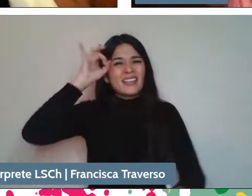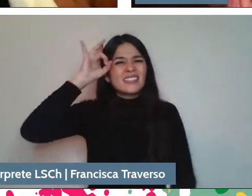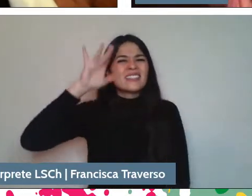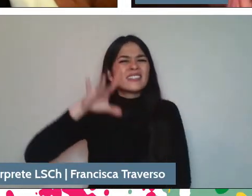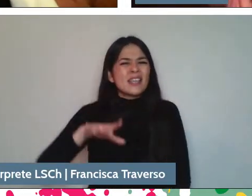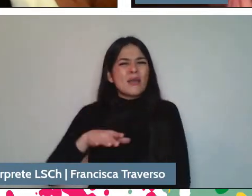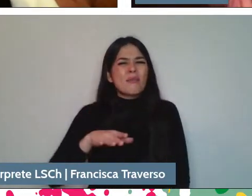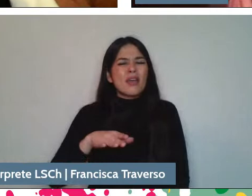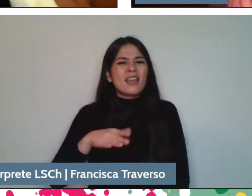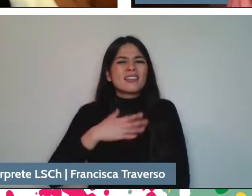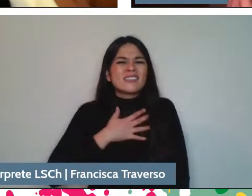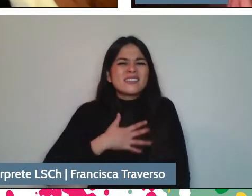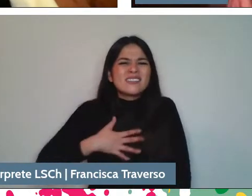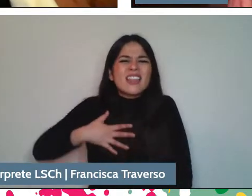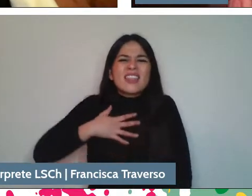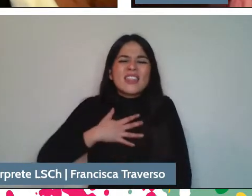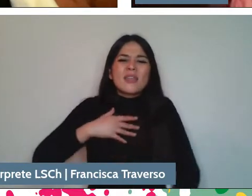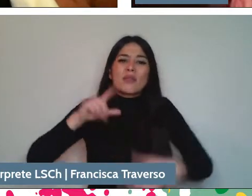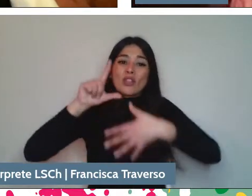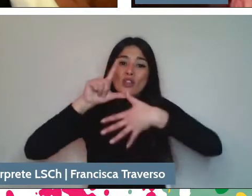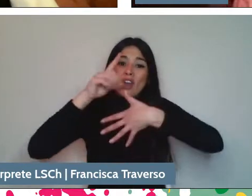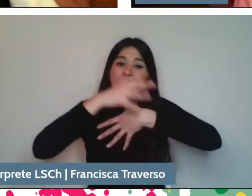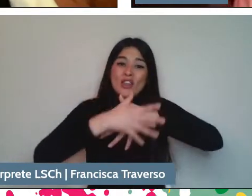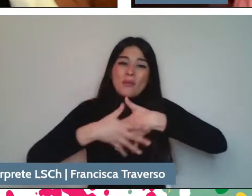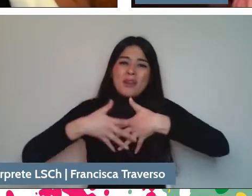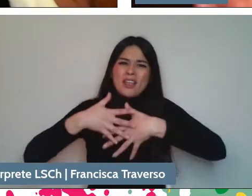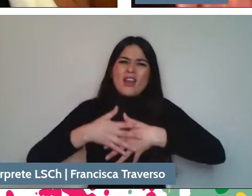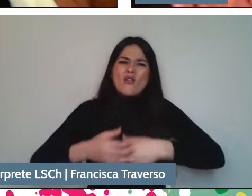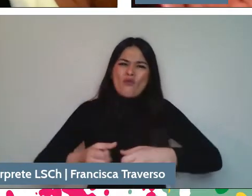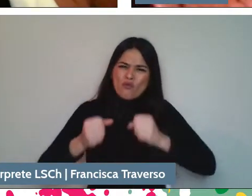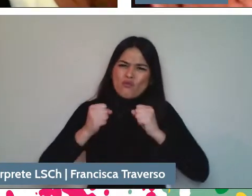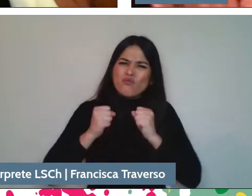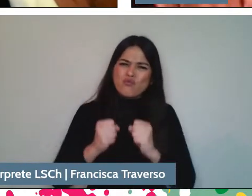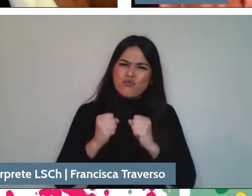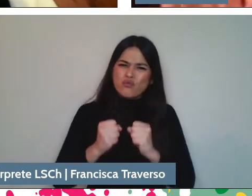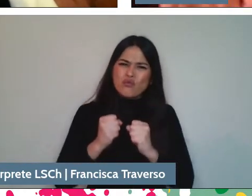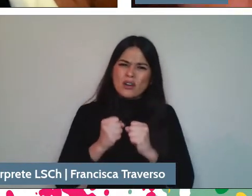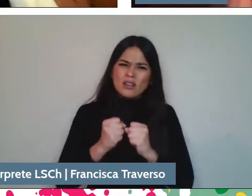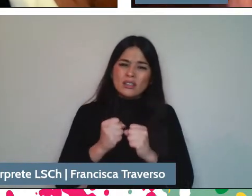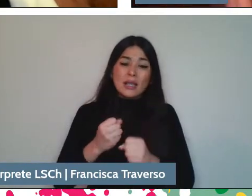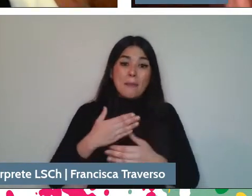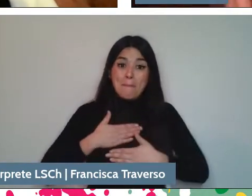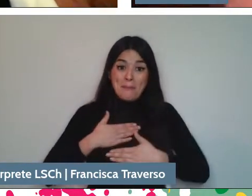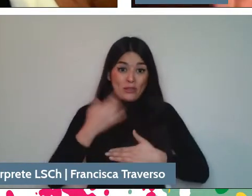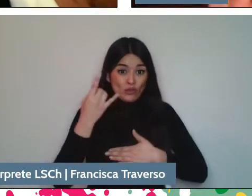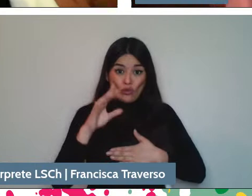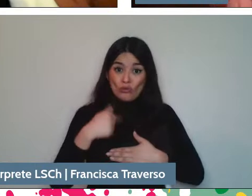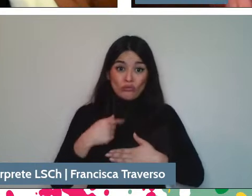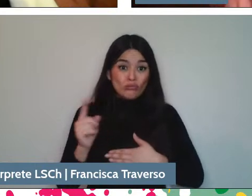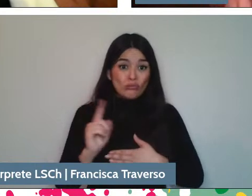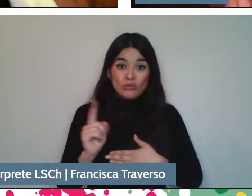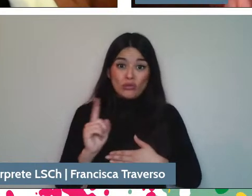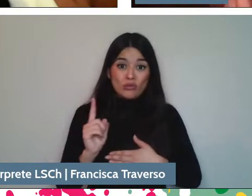latinoamericano ya era muy fuerte en los 60, no son lo en mi sino que, por ejemplo, ¿cuál era la revista más importante